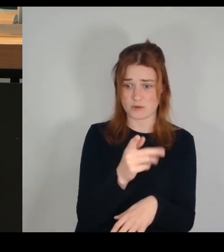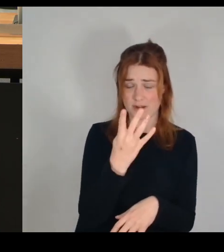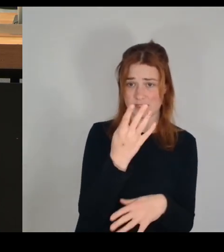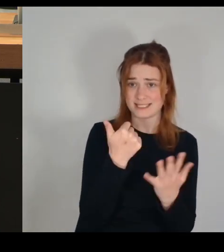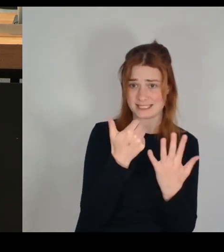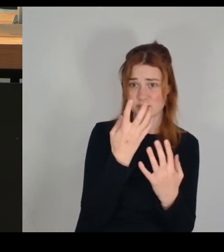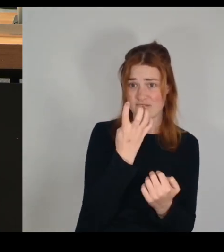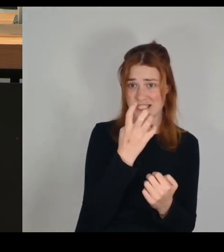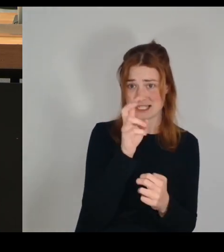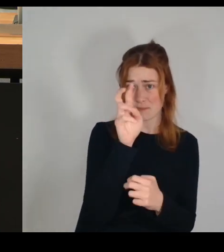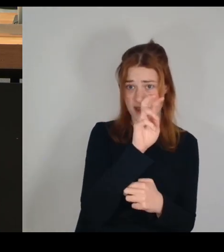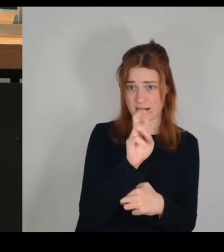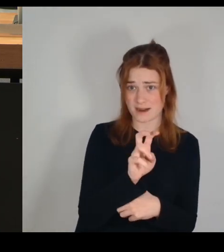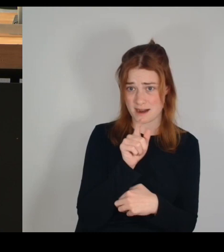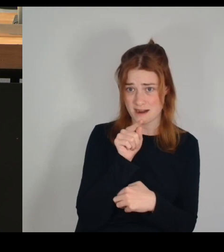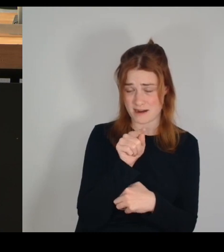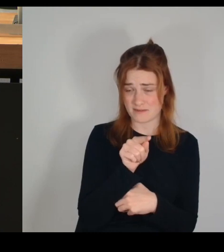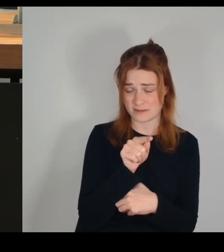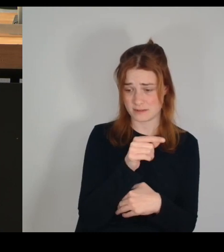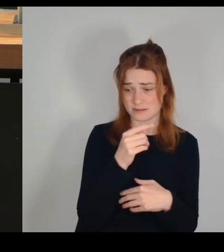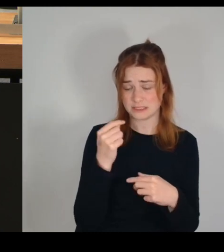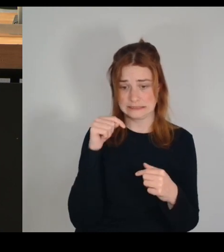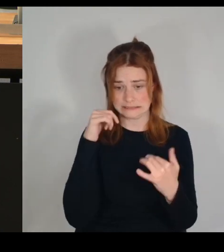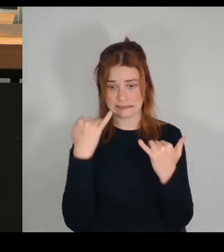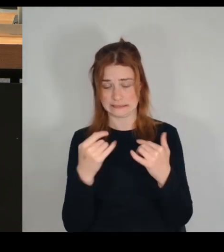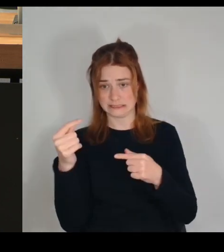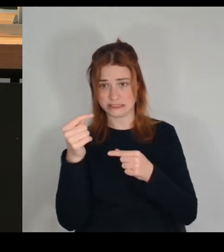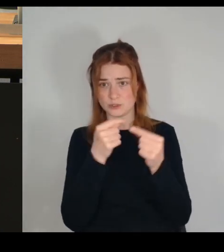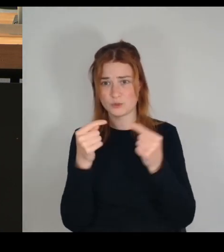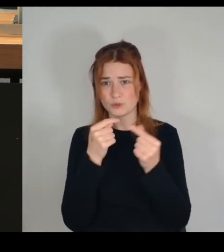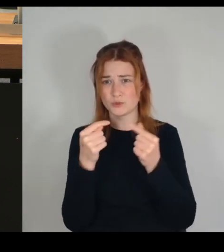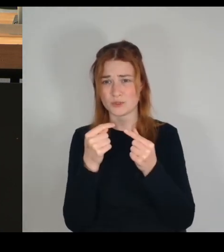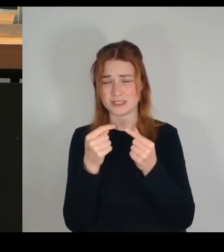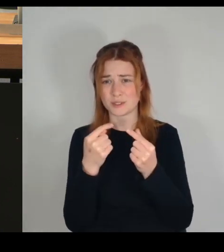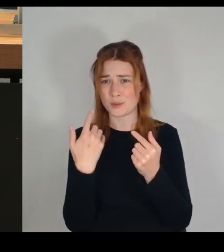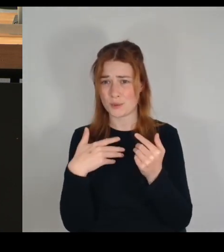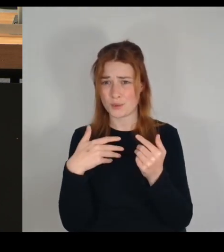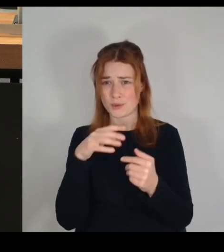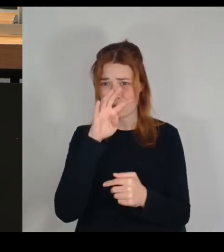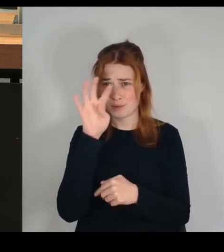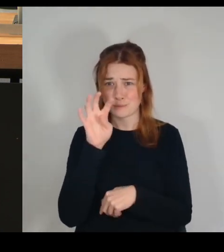Bundesebene wirklich fachlich auseinandersetzen? Hier